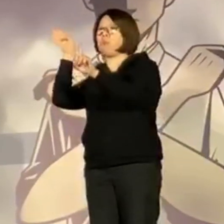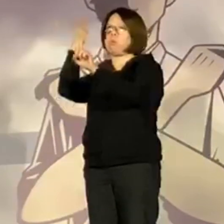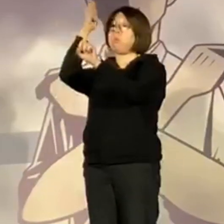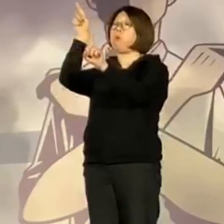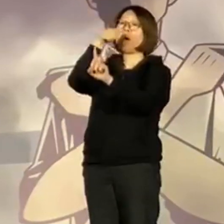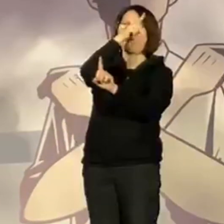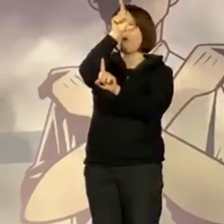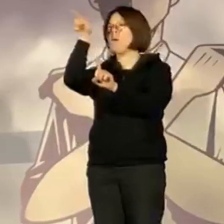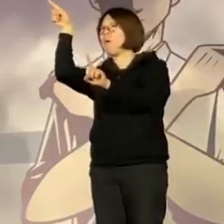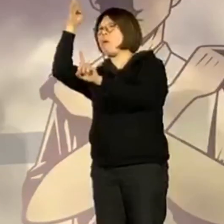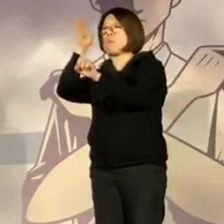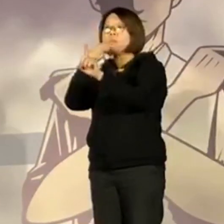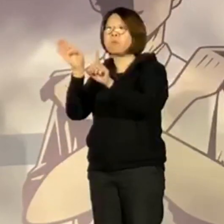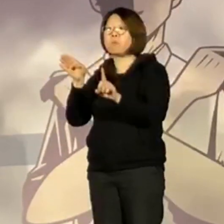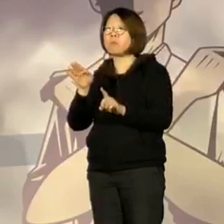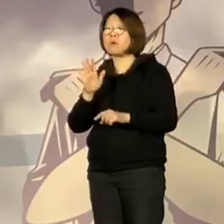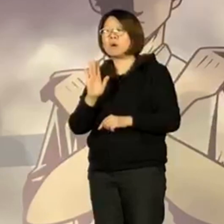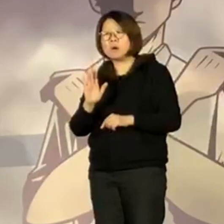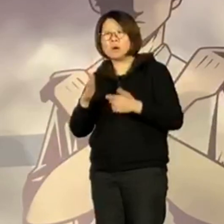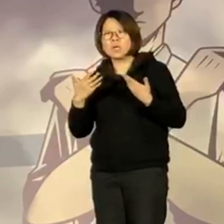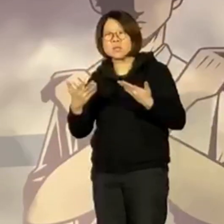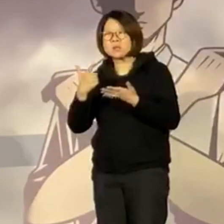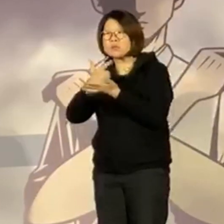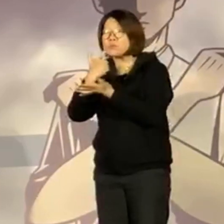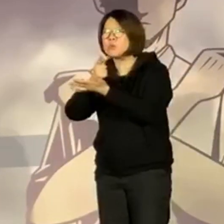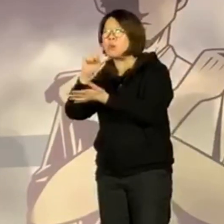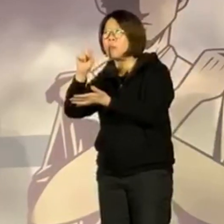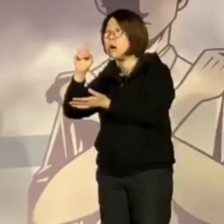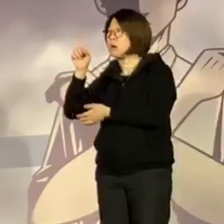以前見到有些校長 他甚至財政混亂